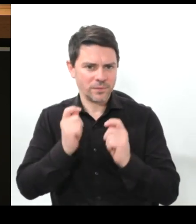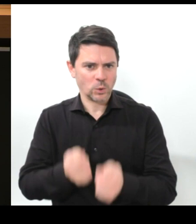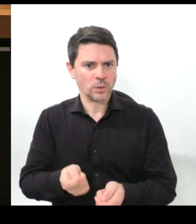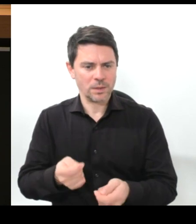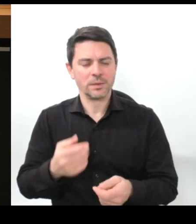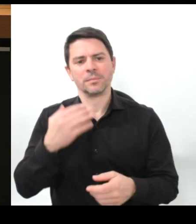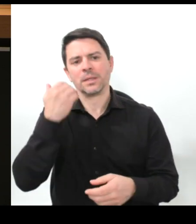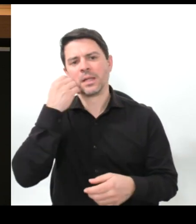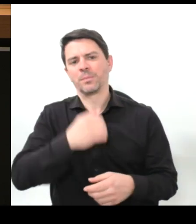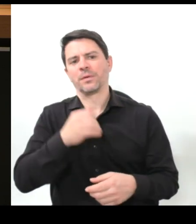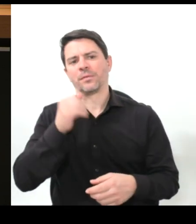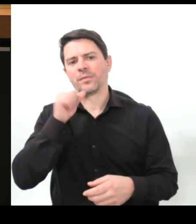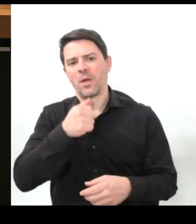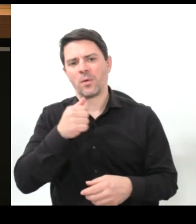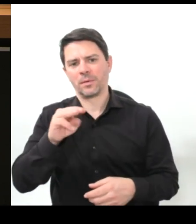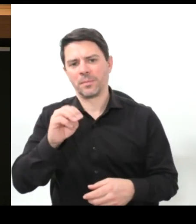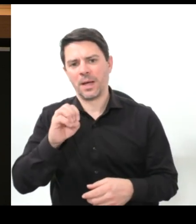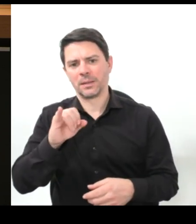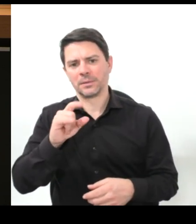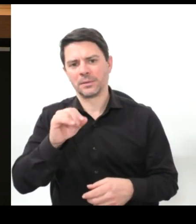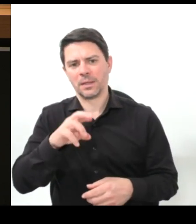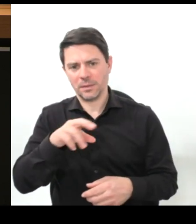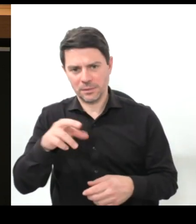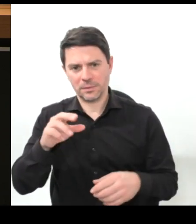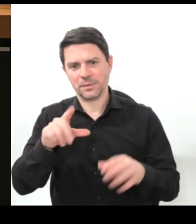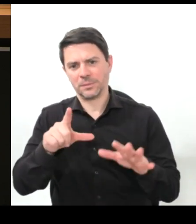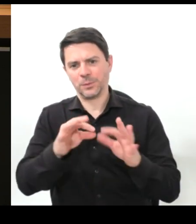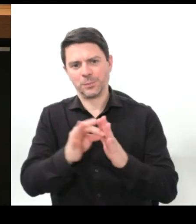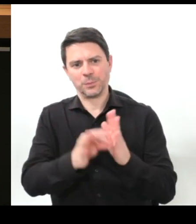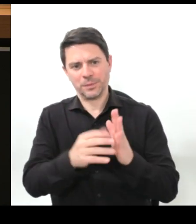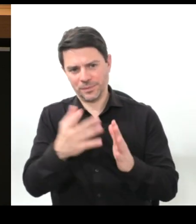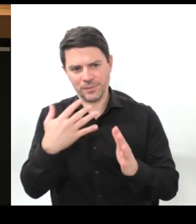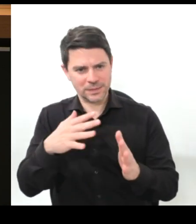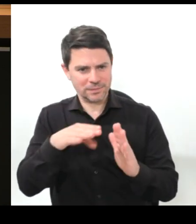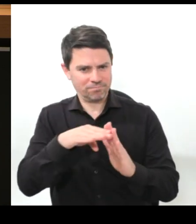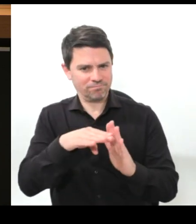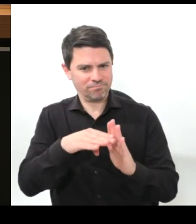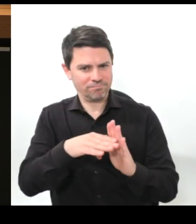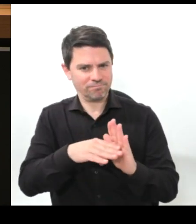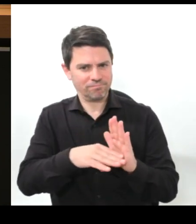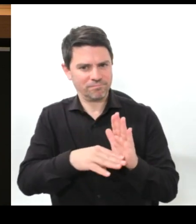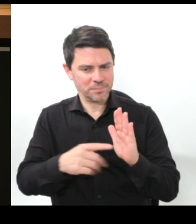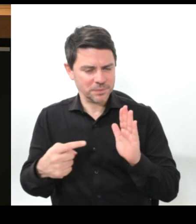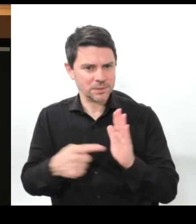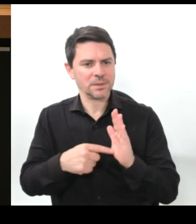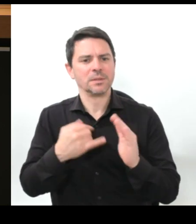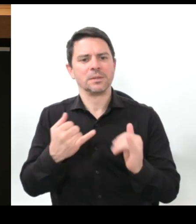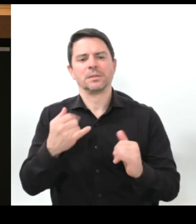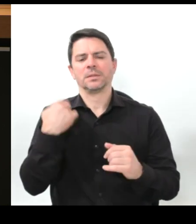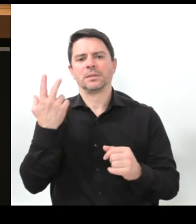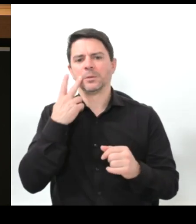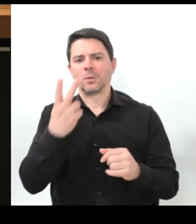für Pläne und Programme in nationales Recht umgesetzt. Gleichzeitig sind bereits heute Ausnahmen möglich.